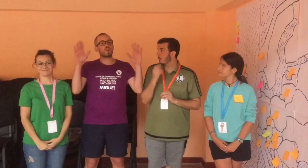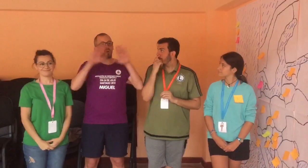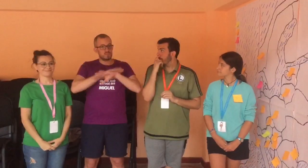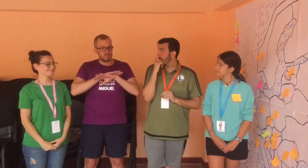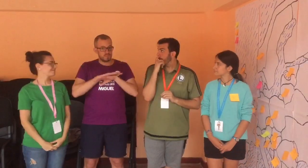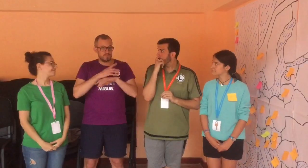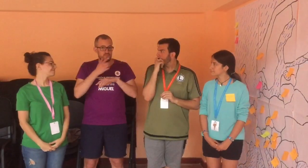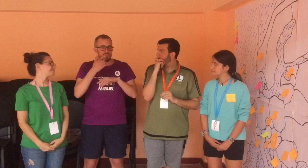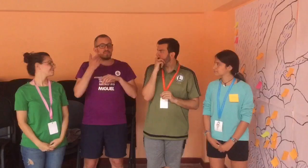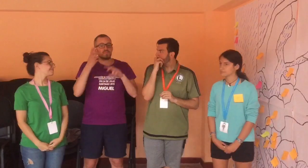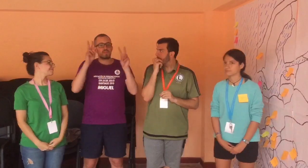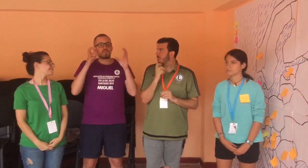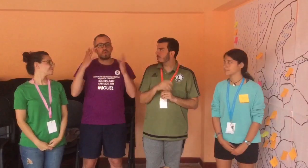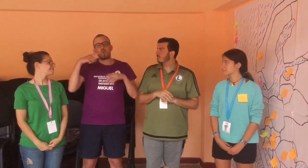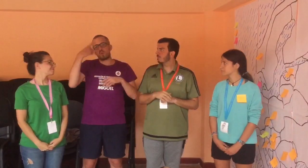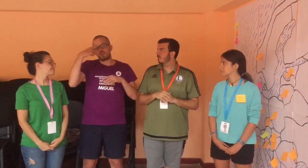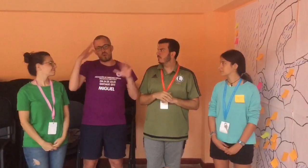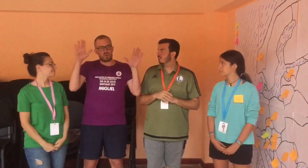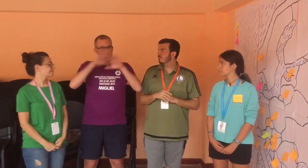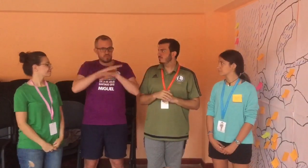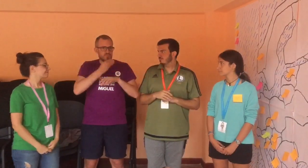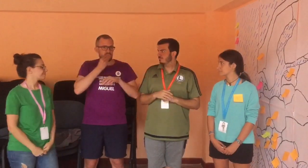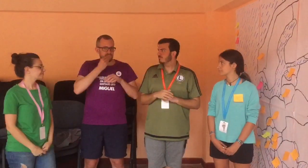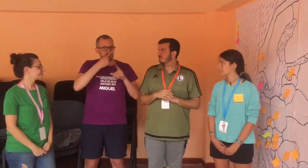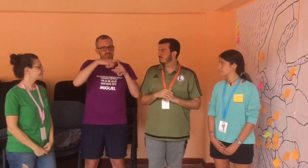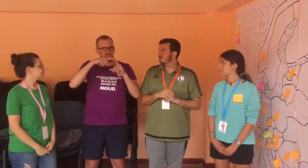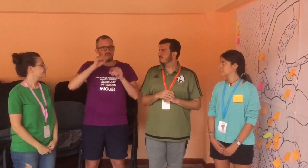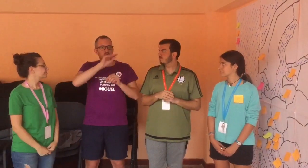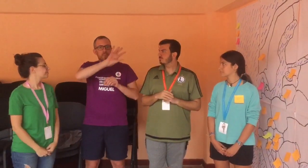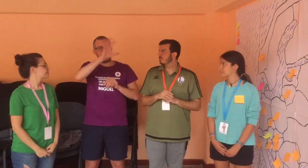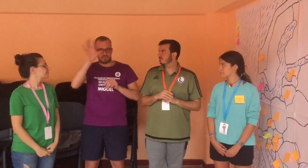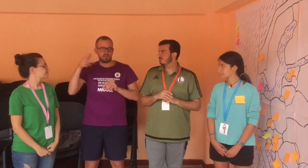Por la noche disfrutamos de una cena cultural donde compartimos gastronomía con diferentes países.